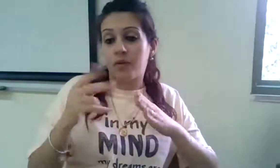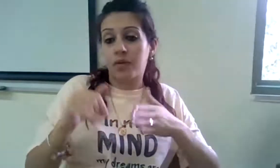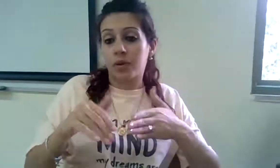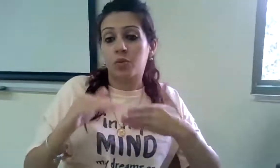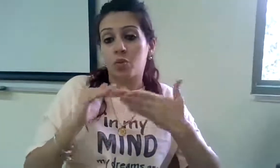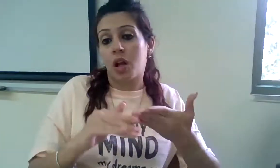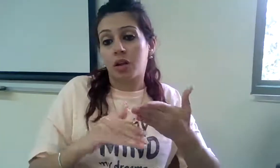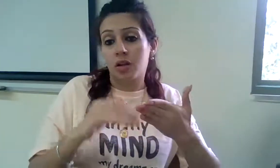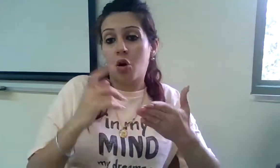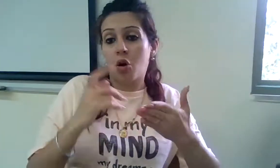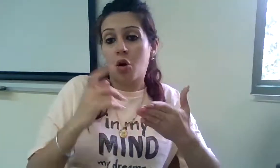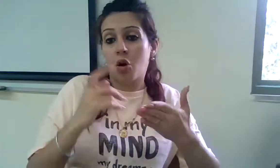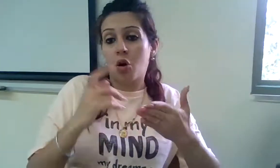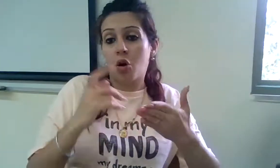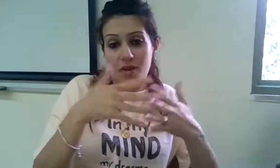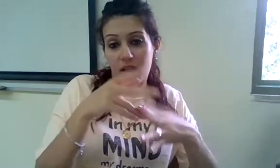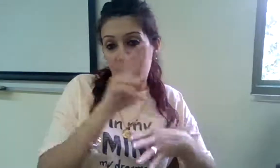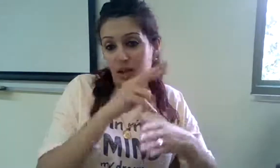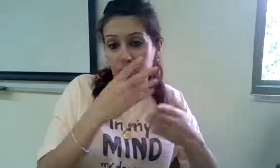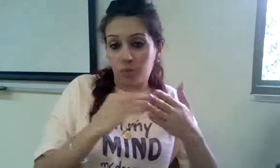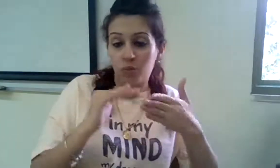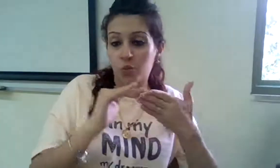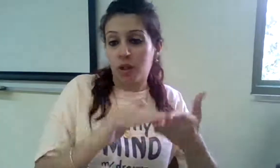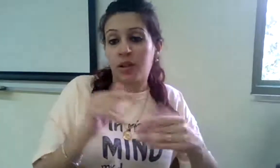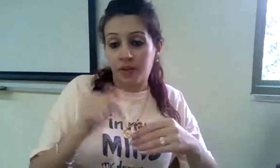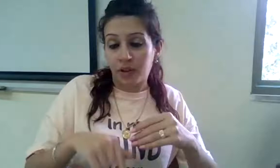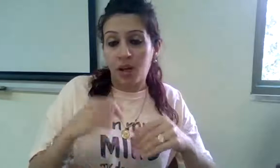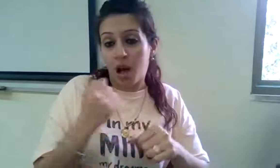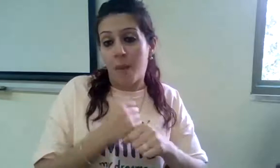مثير للاهتمام ربما يمكنك الاستفادة منه يدعى Multinclude